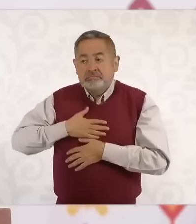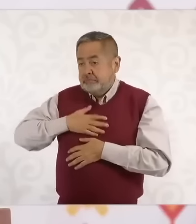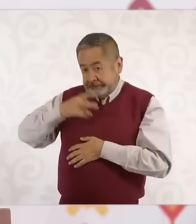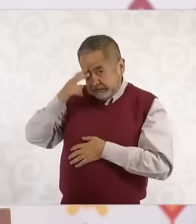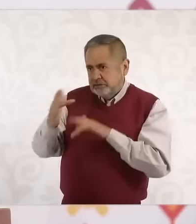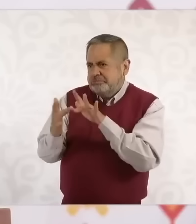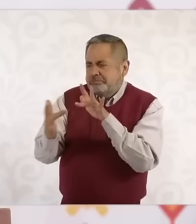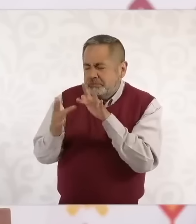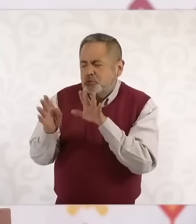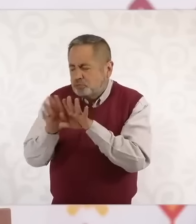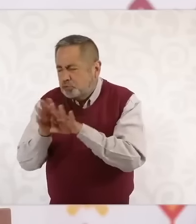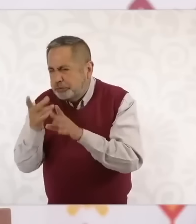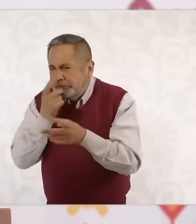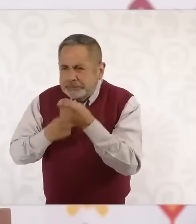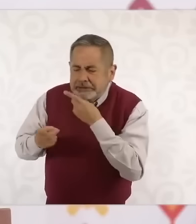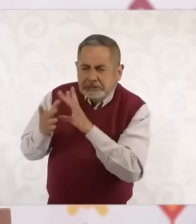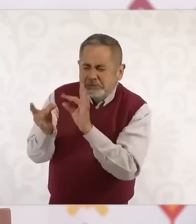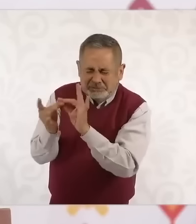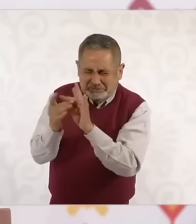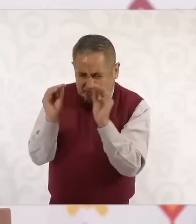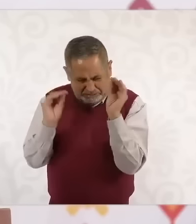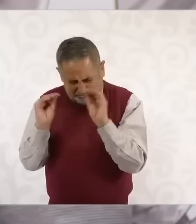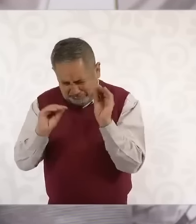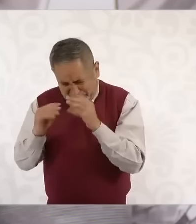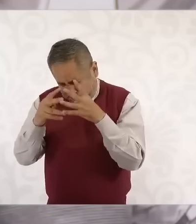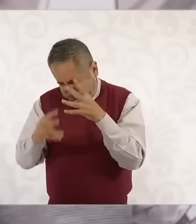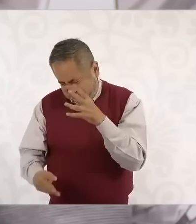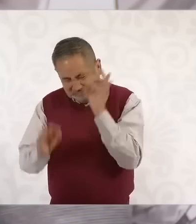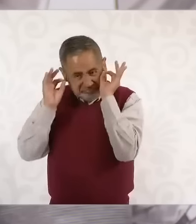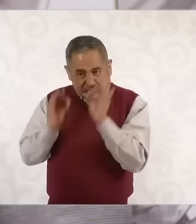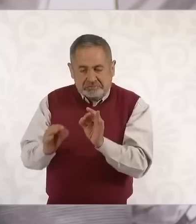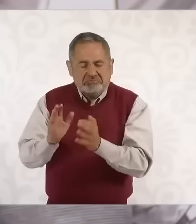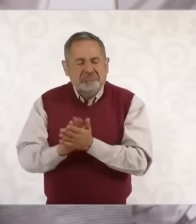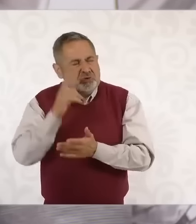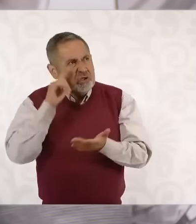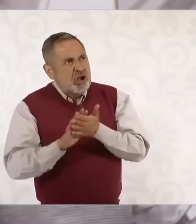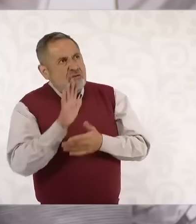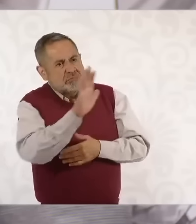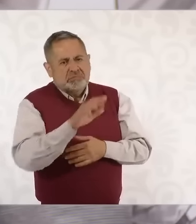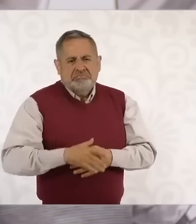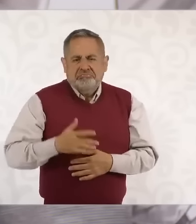presentar esta información. Entonces, yo diría que vamos en buen camino. O sea, no me escapa que,